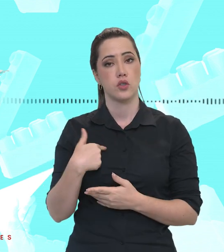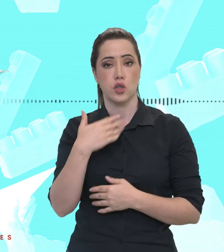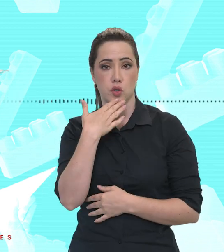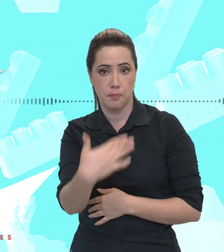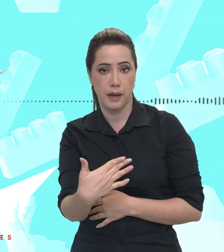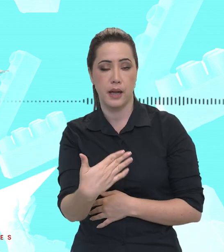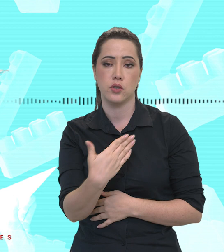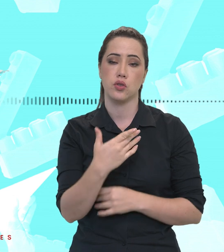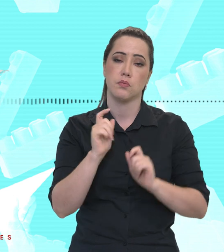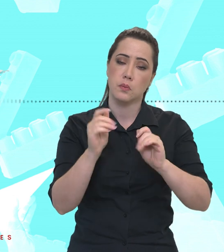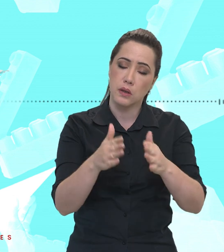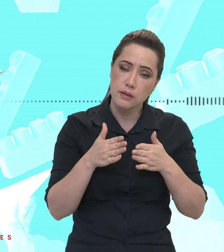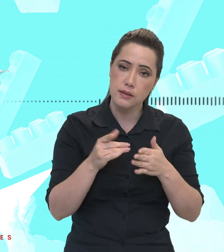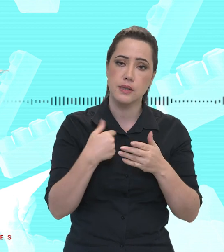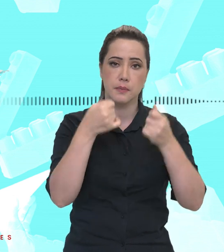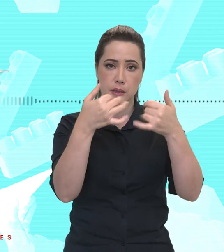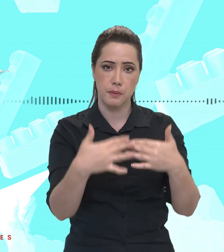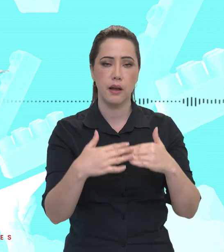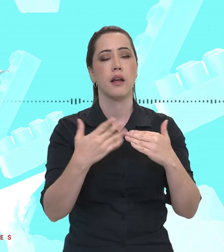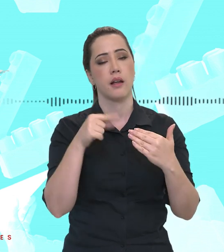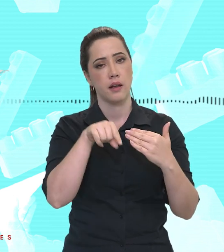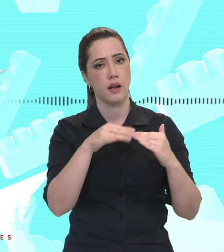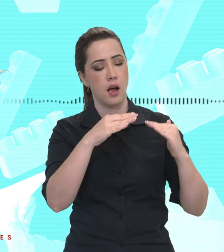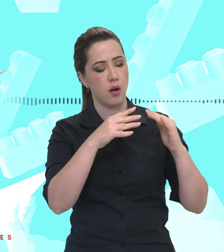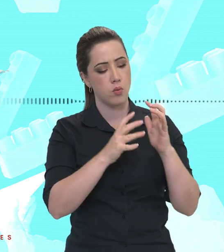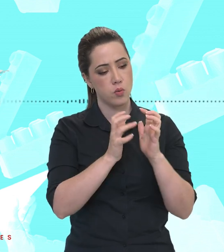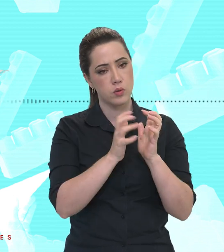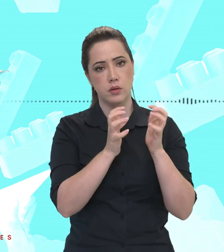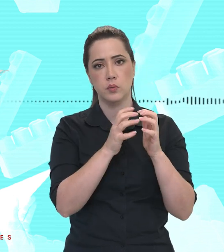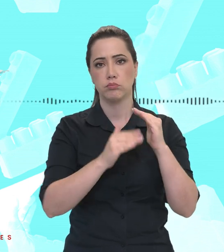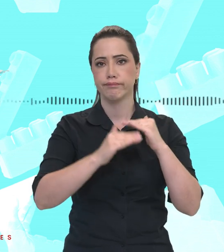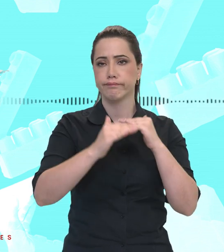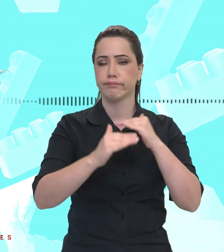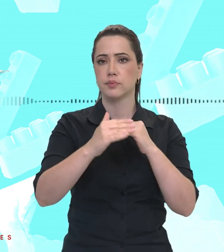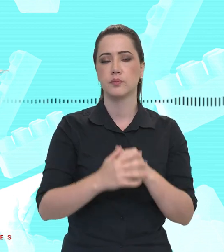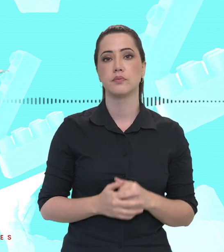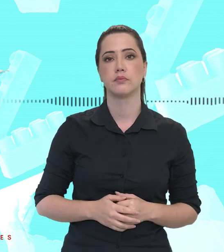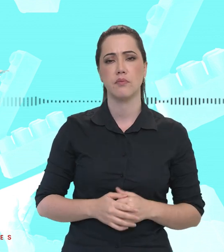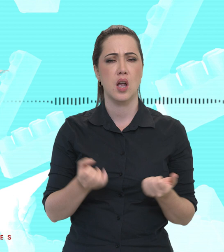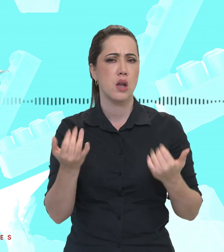o cérebro de Alana a um lego cheio de possibilidades, mas com todas as peças desmontadas. [som anuncia voz acelerada] 🎶